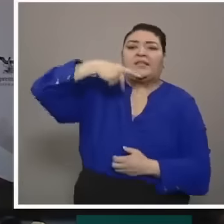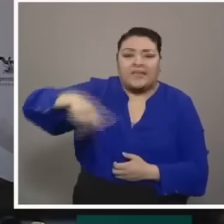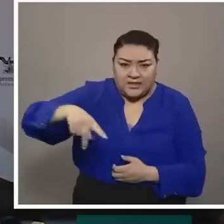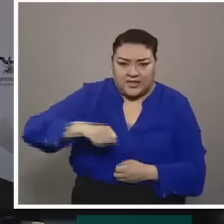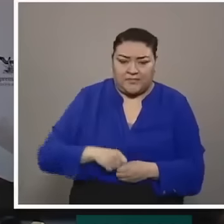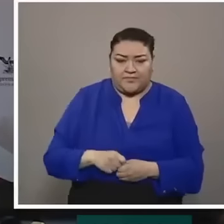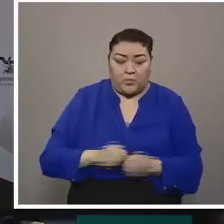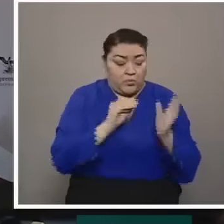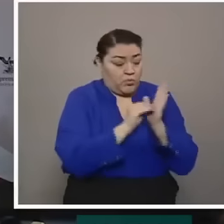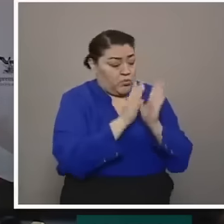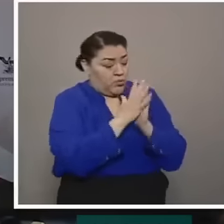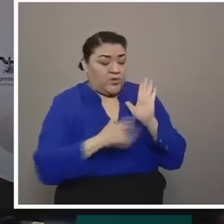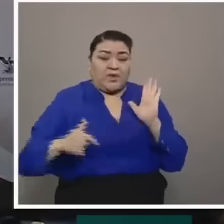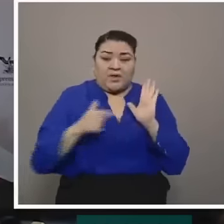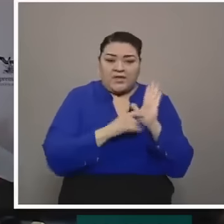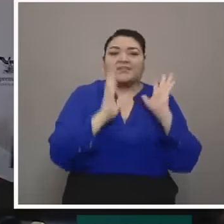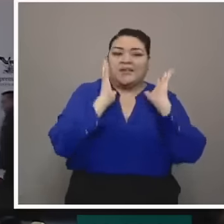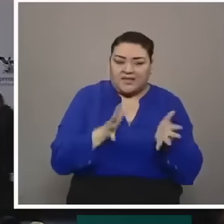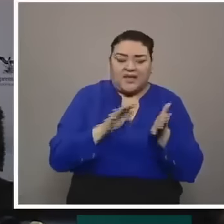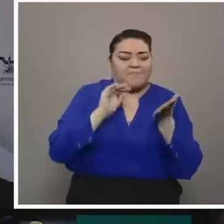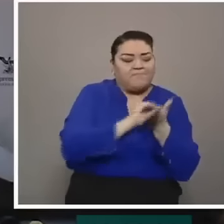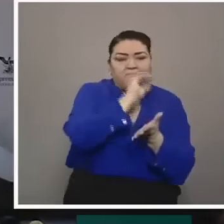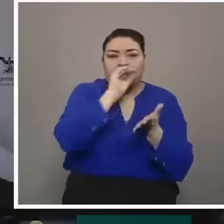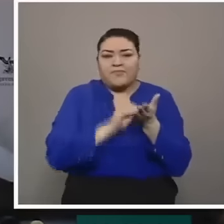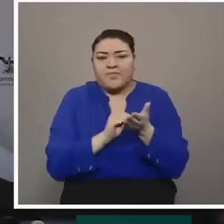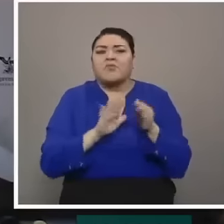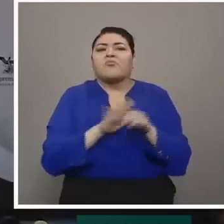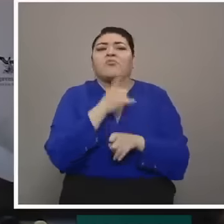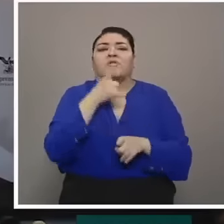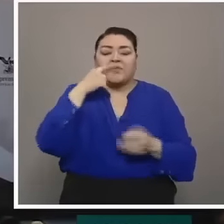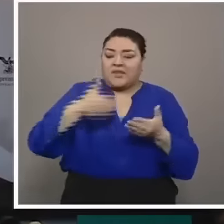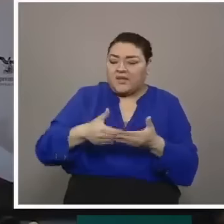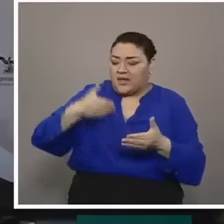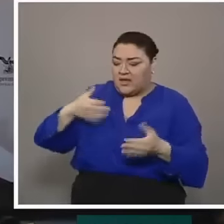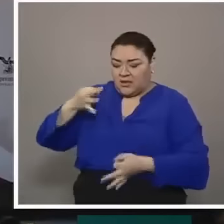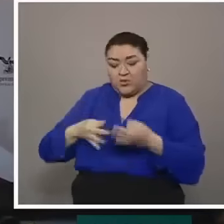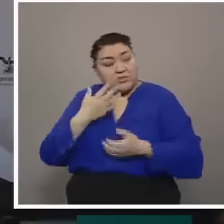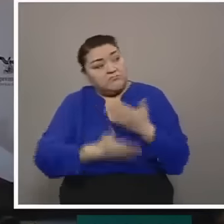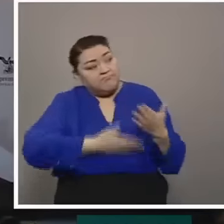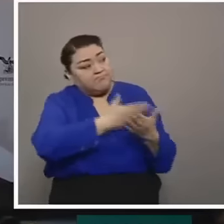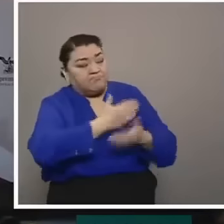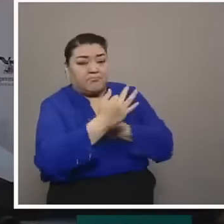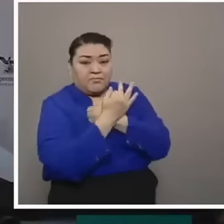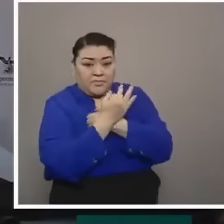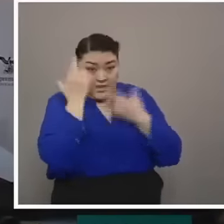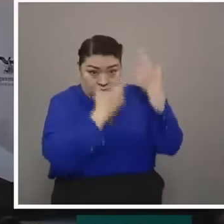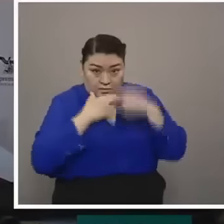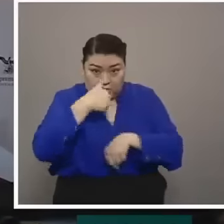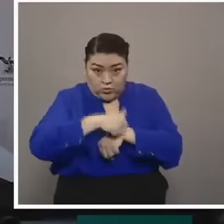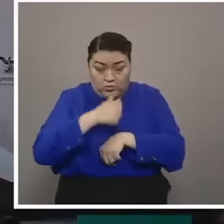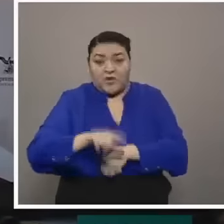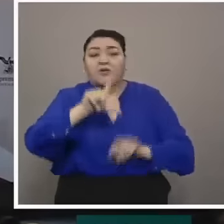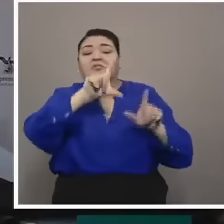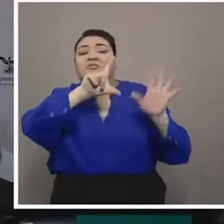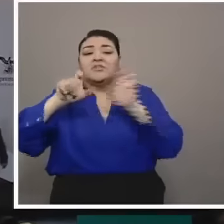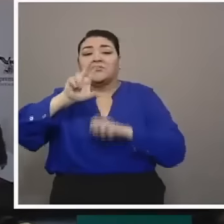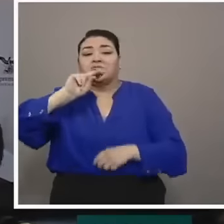se encuentra reforzada por lo resuelto en el amparo directo en revisión 78224